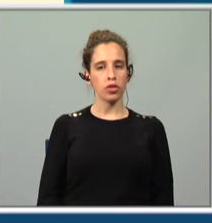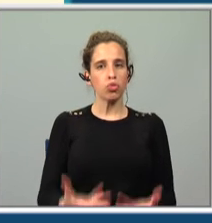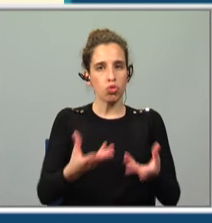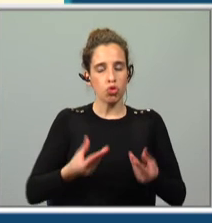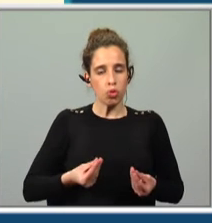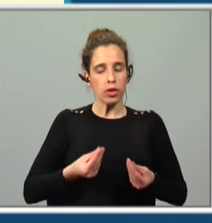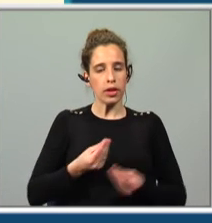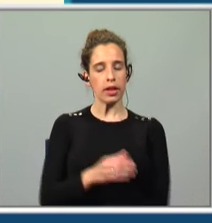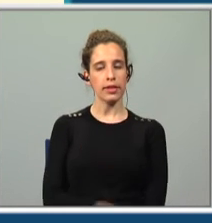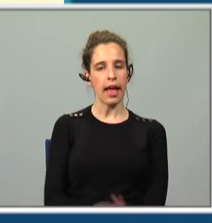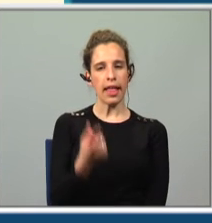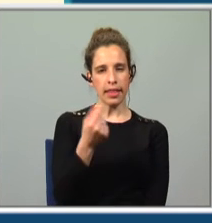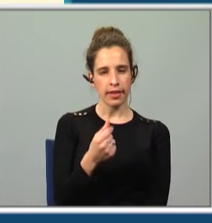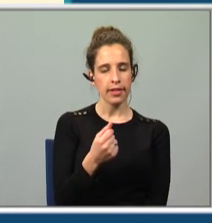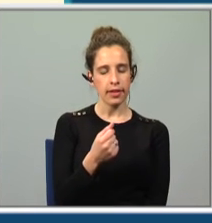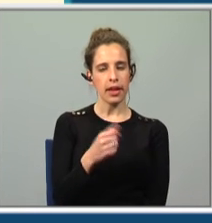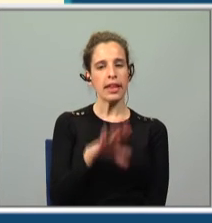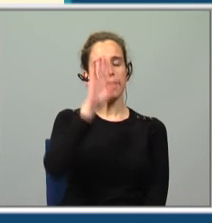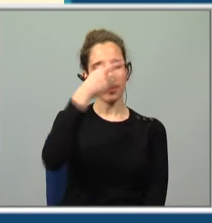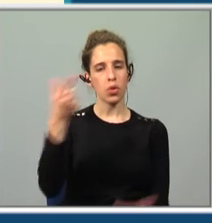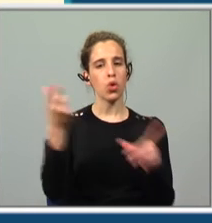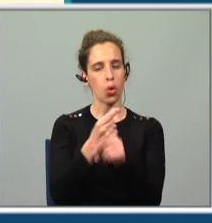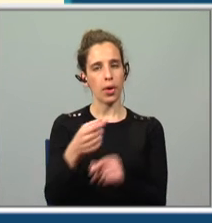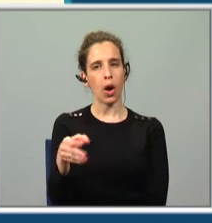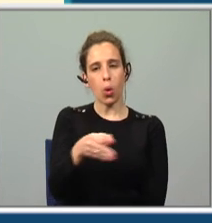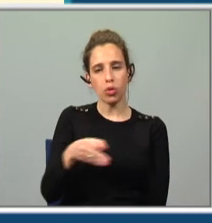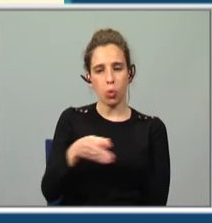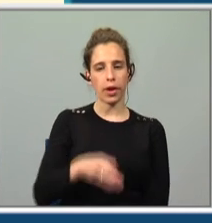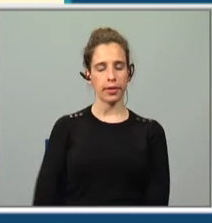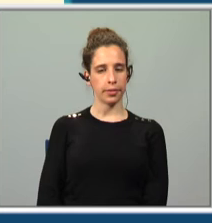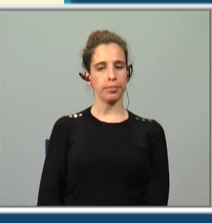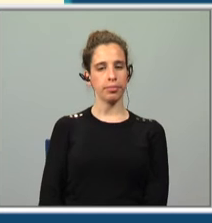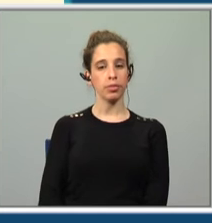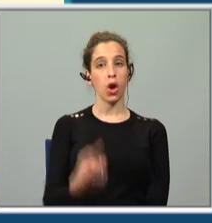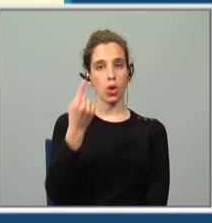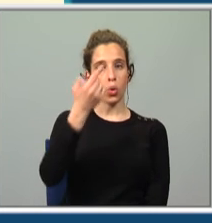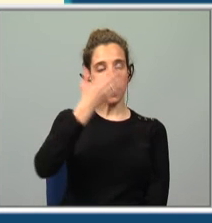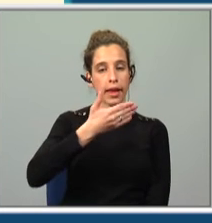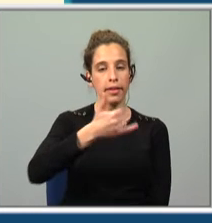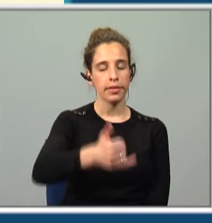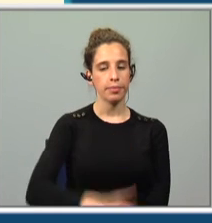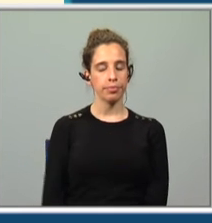Dentes e sabia exatamente o que comprar com aquelas moedas no dia seguinte foi 牙齒，確切地知道要買什麼第二天用這些硬幣